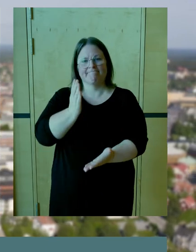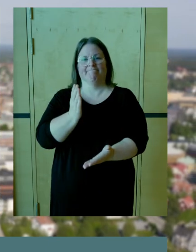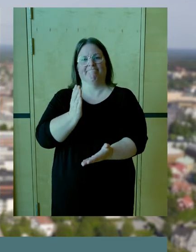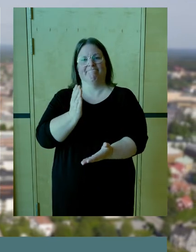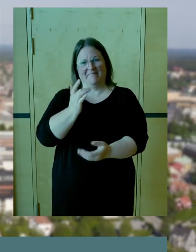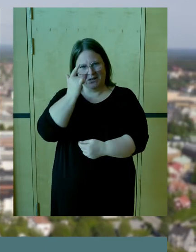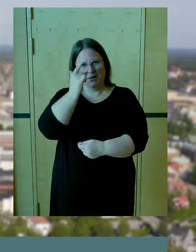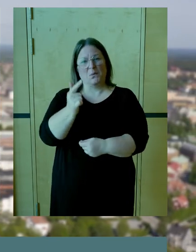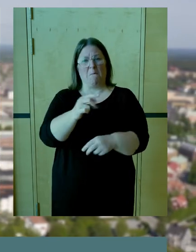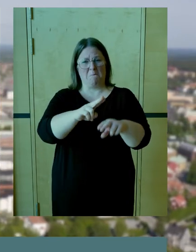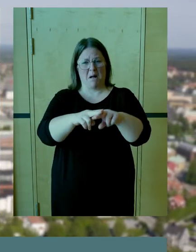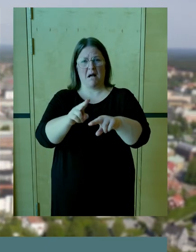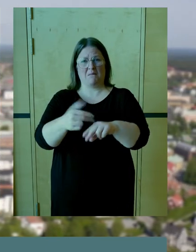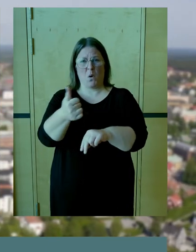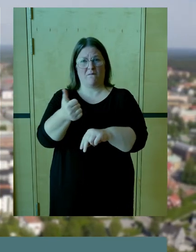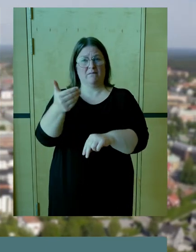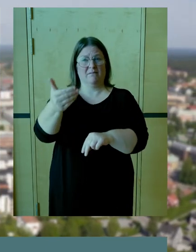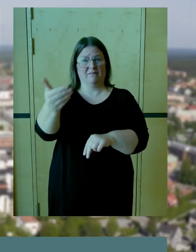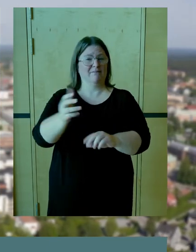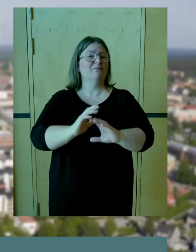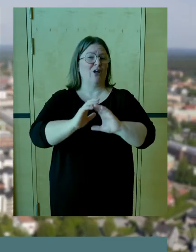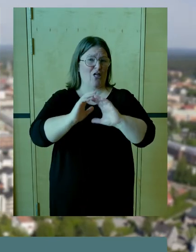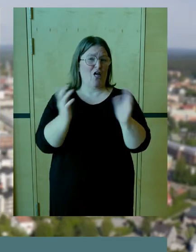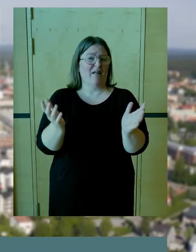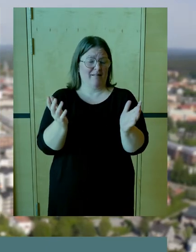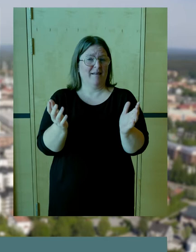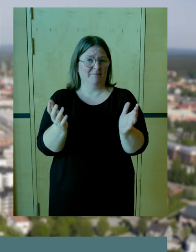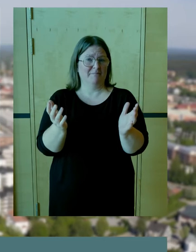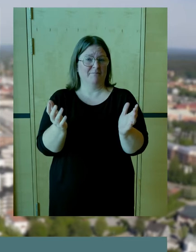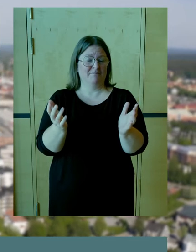Och med den utveckling vi har i Boden teknikutveckling